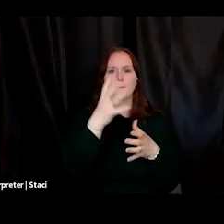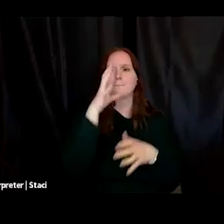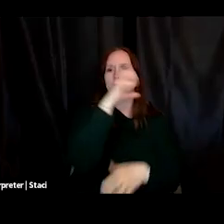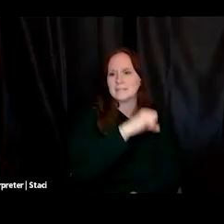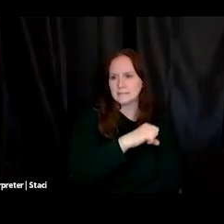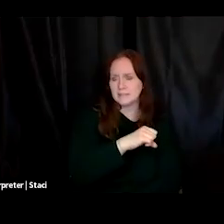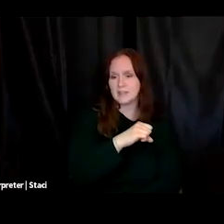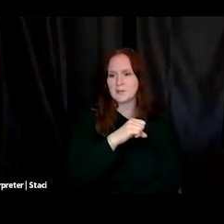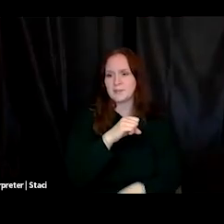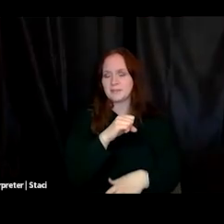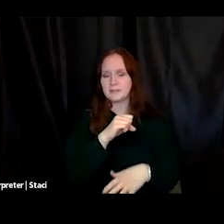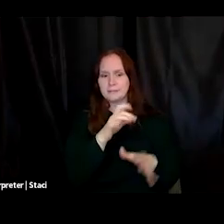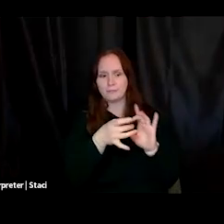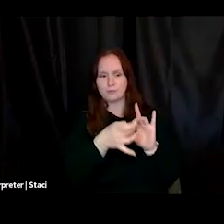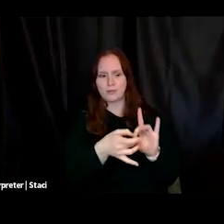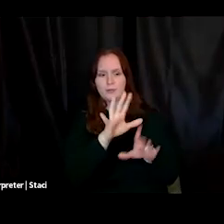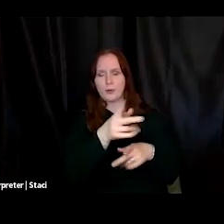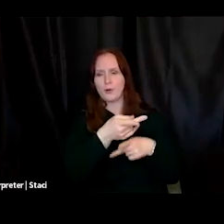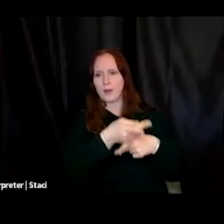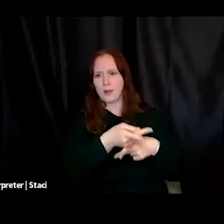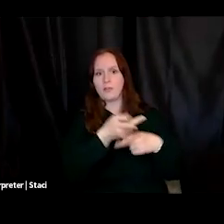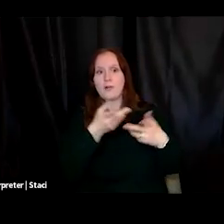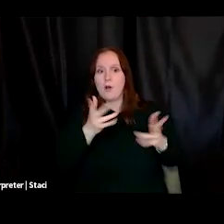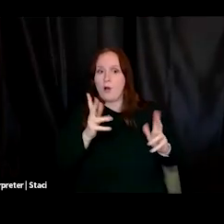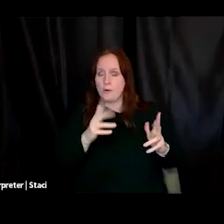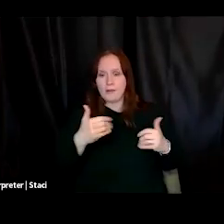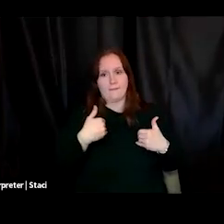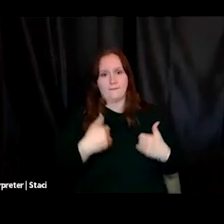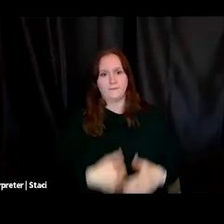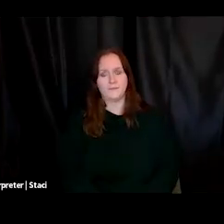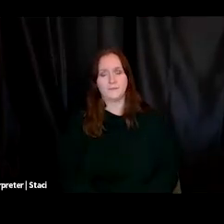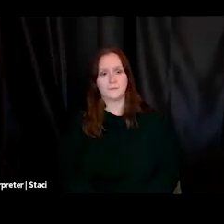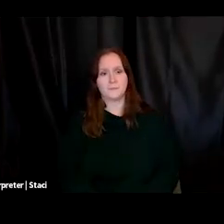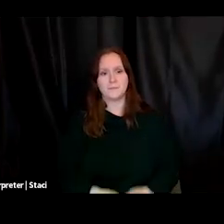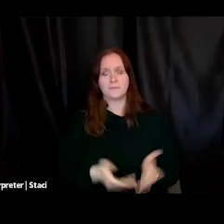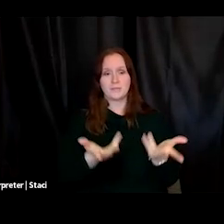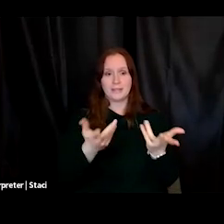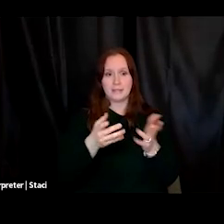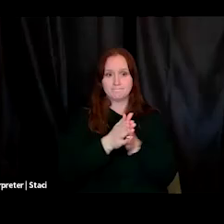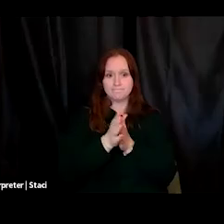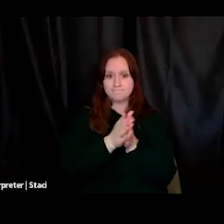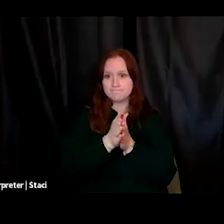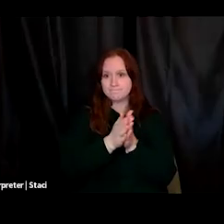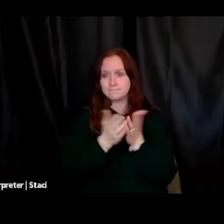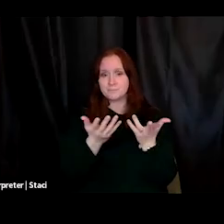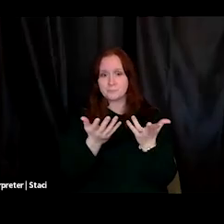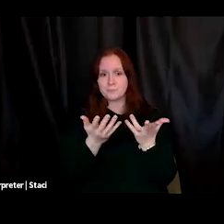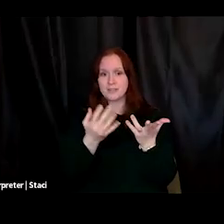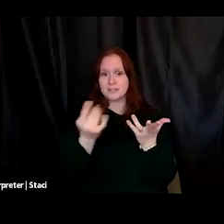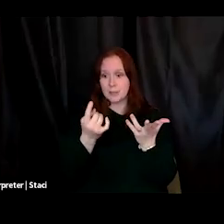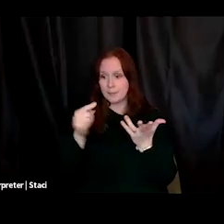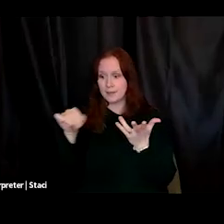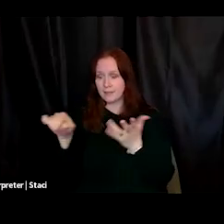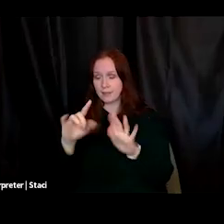Queremos estar disponibles para todos ustedes, los proveedores de SOAR en la comunidad, para ayudar a trabajar con su oficina local de la SSA.